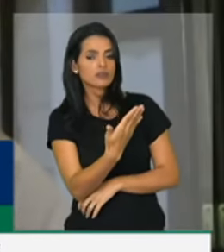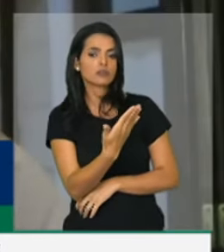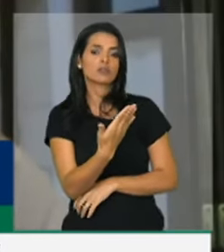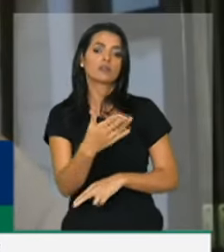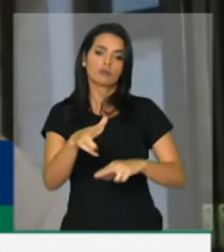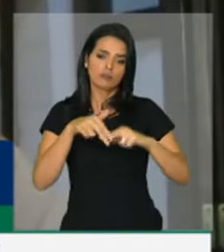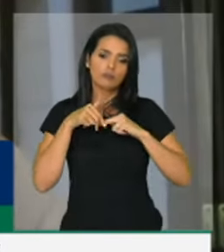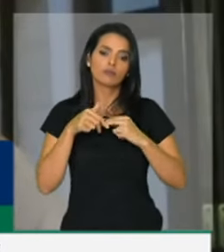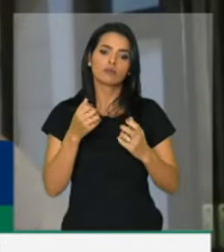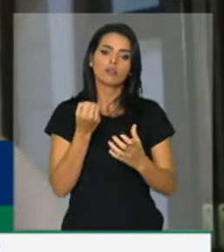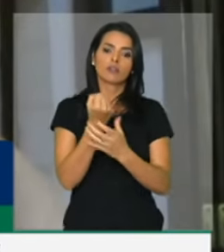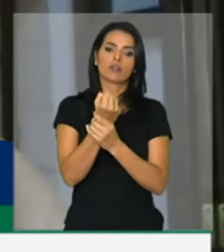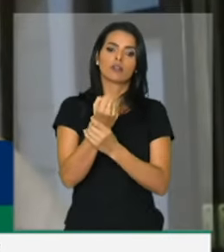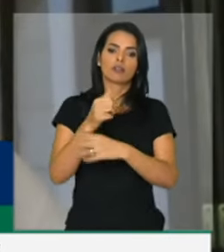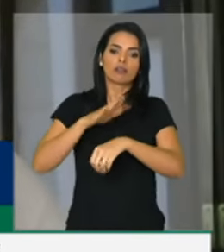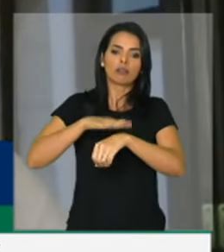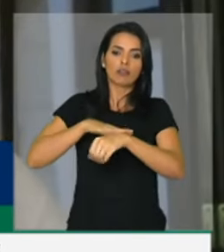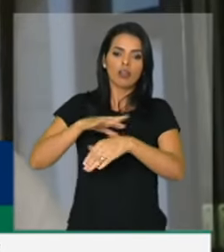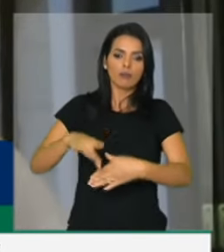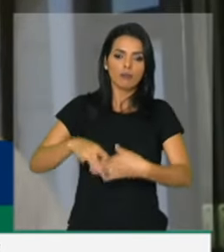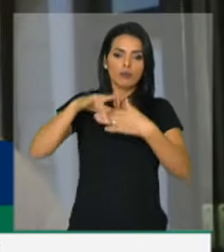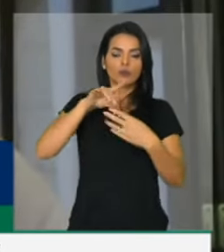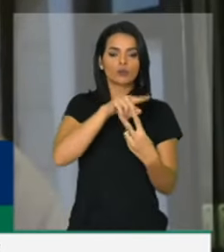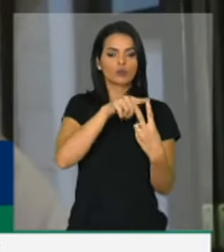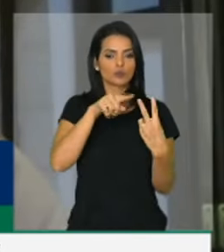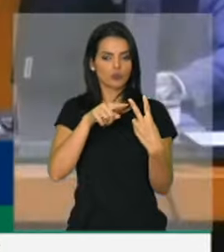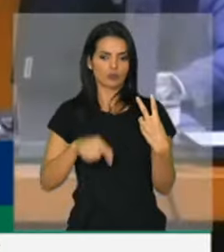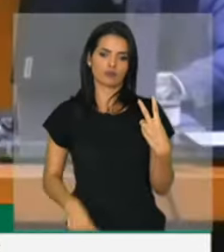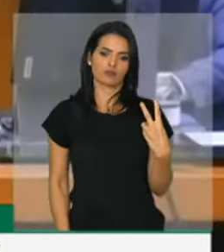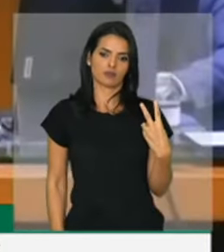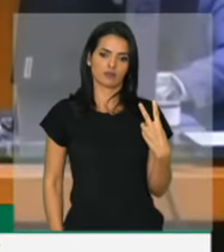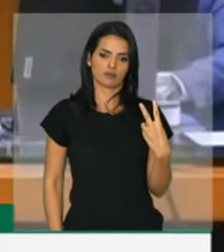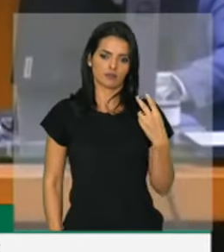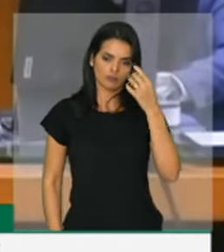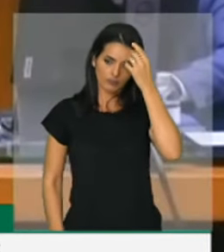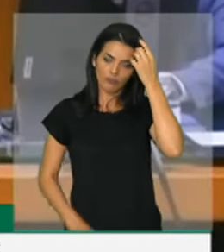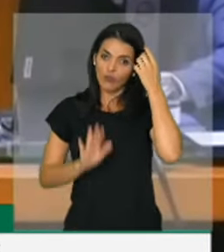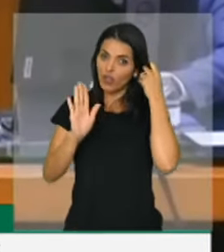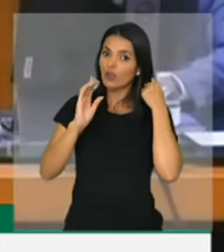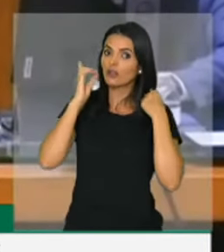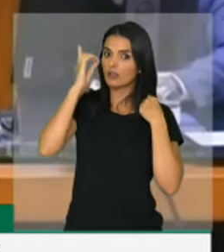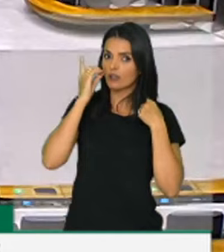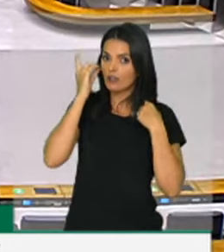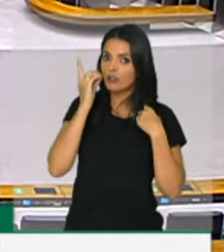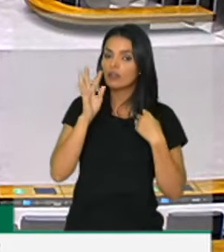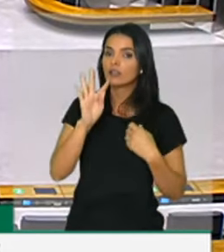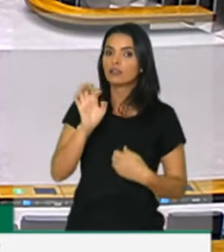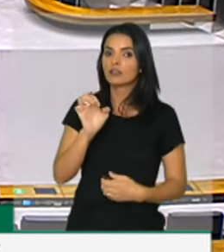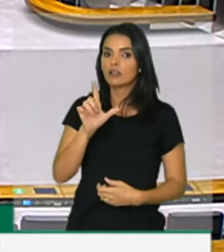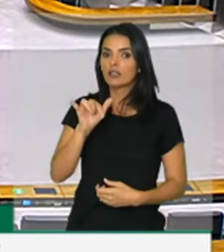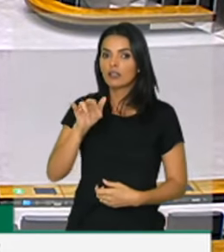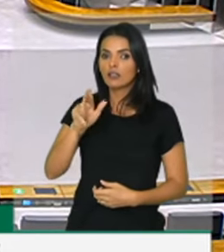COLEGAS. -- [PRESIDENTE]: DEPUTADA TALÍRIA, NÃO CONSTA AQUI... E QUANDO NÓS PERGUNTAMOS SE TODOS PODIAM ORIENTAR... SÓ O PT SE